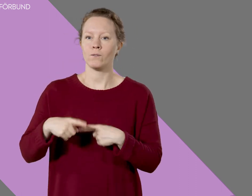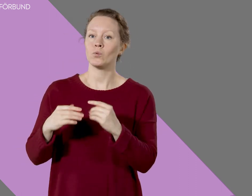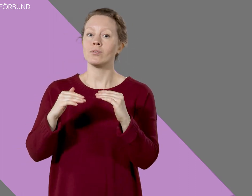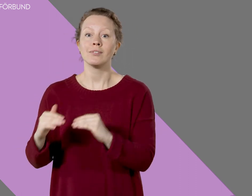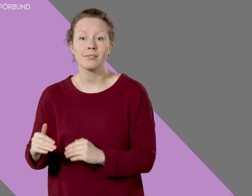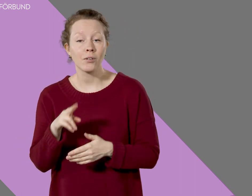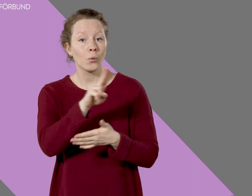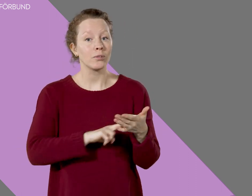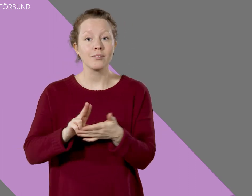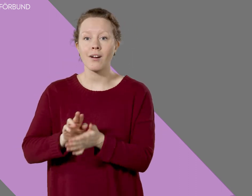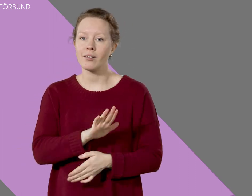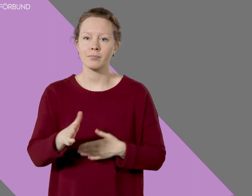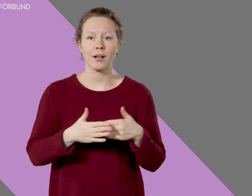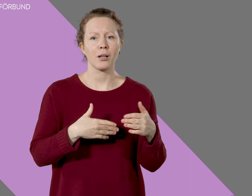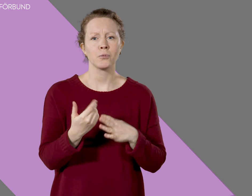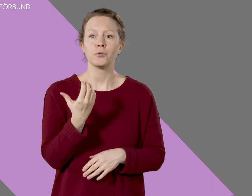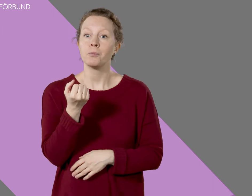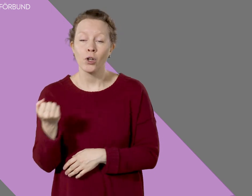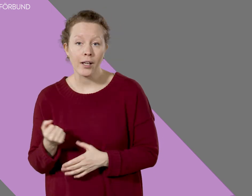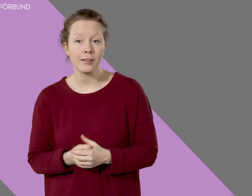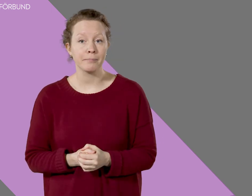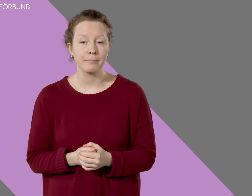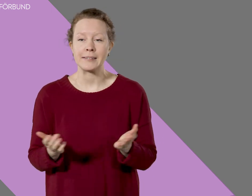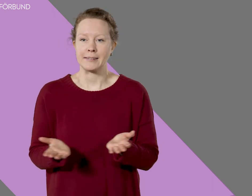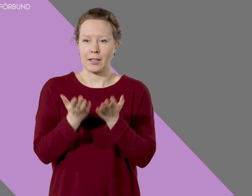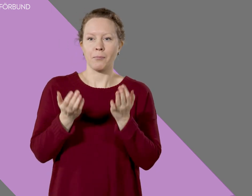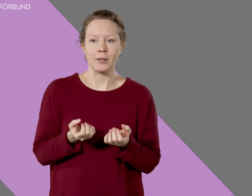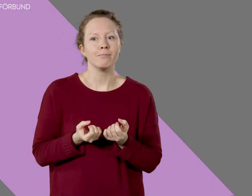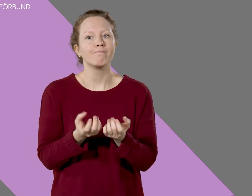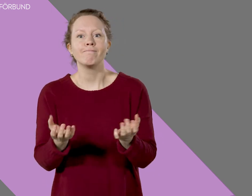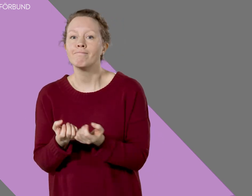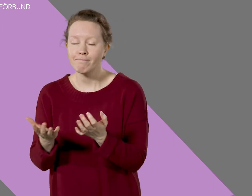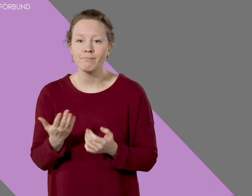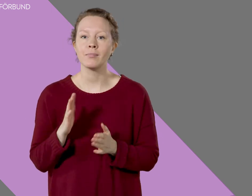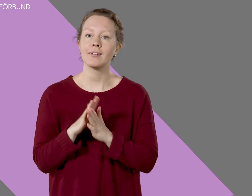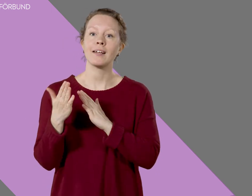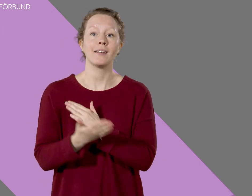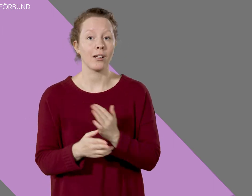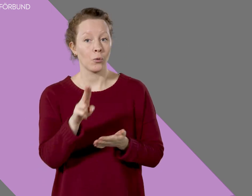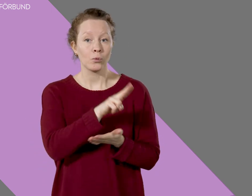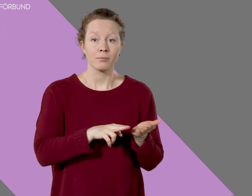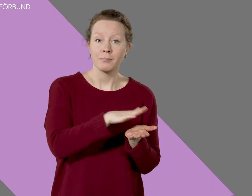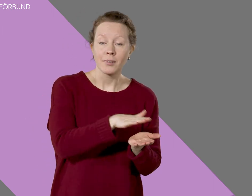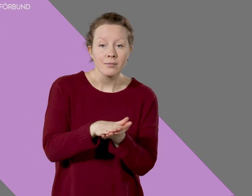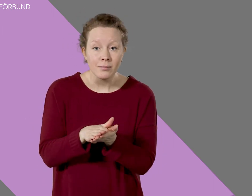konstnärer och konstnärer med funktionsnedsättning samt producera -